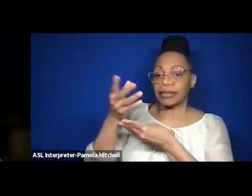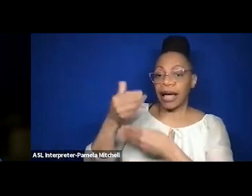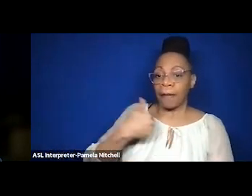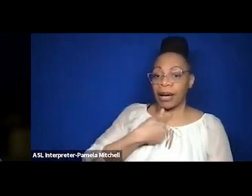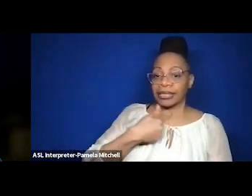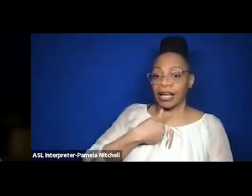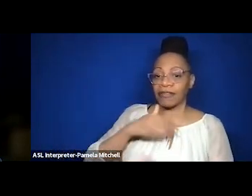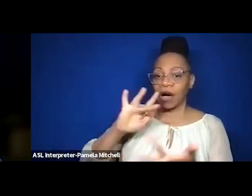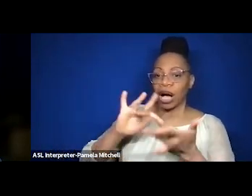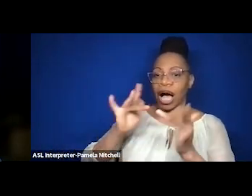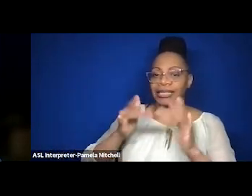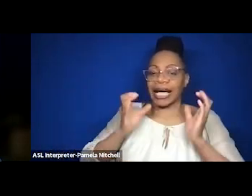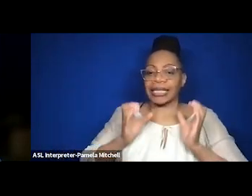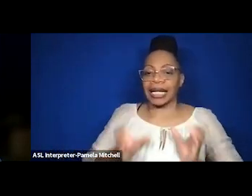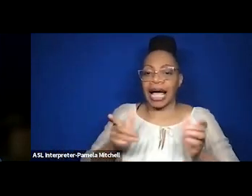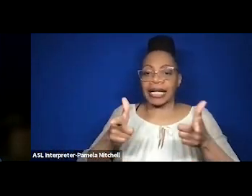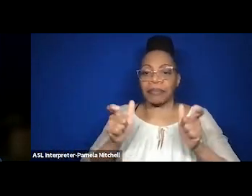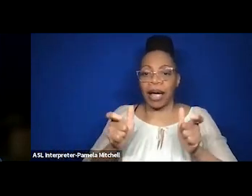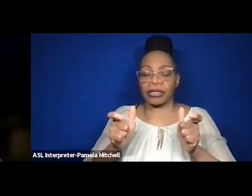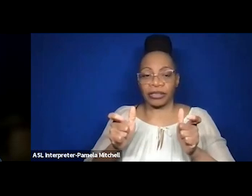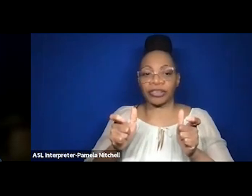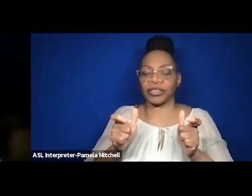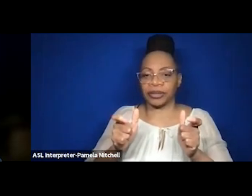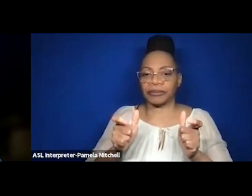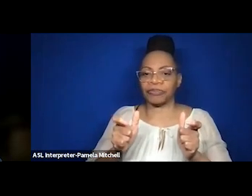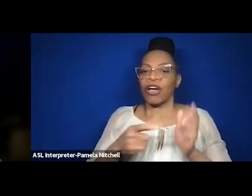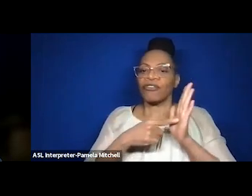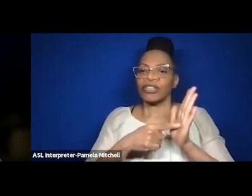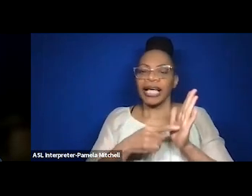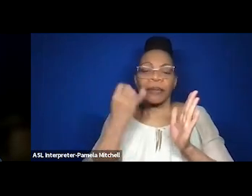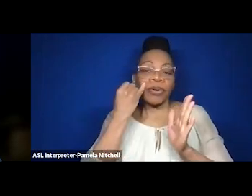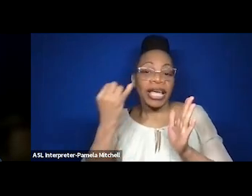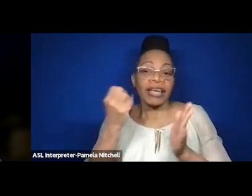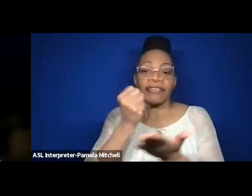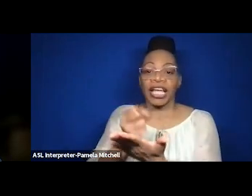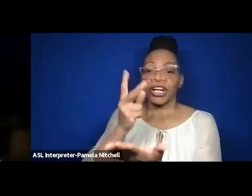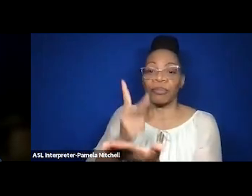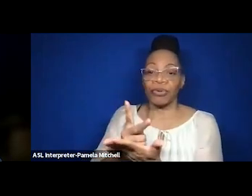Los ayudo con los siguientes pasos también. Entonces, por ejemplo, si es una aprobación y necesitan un pagador,